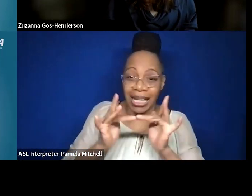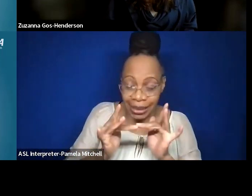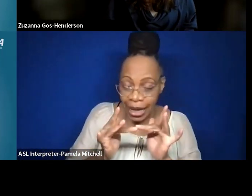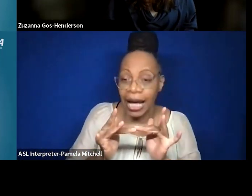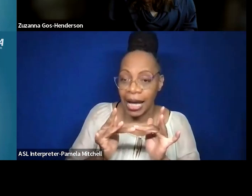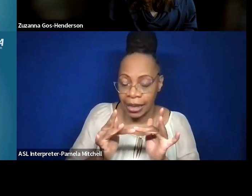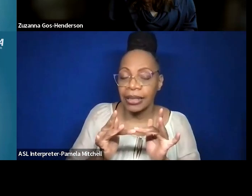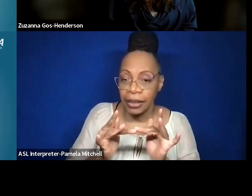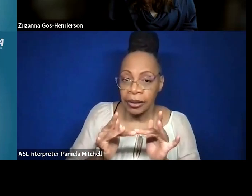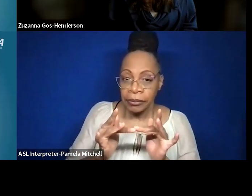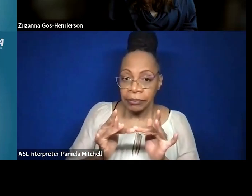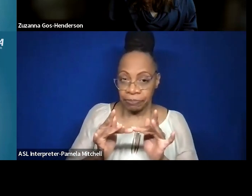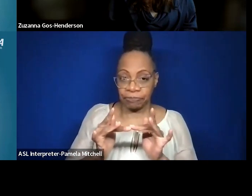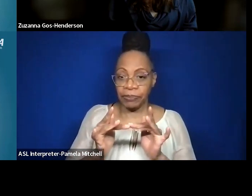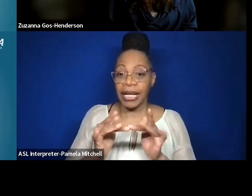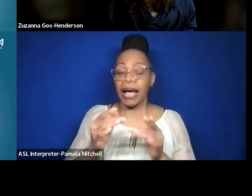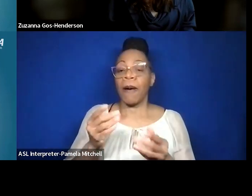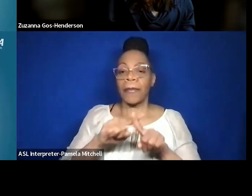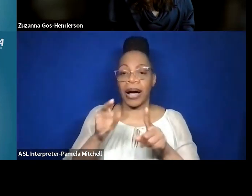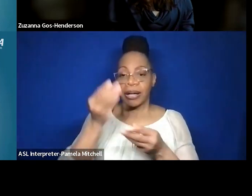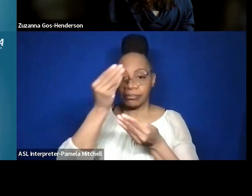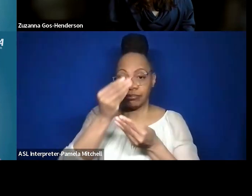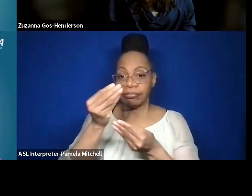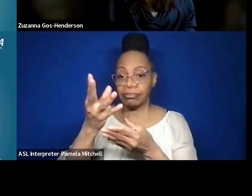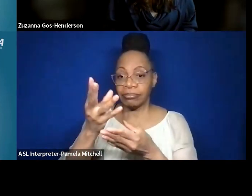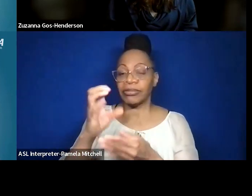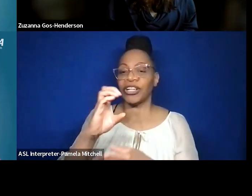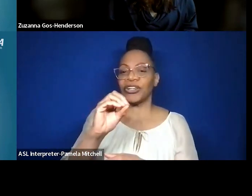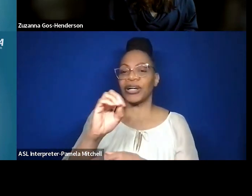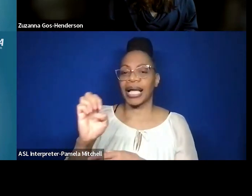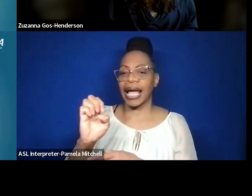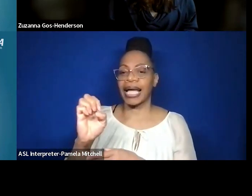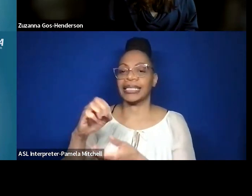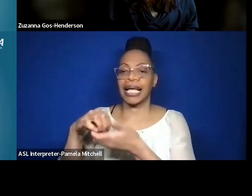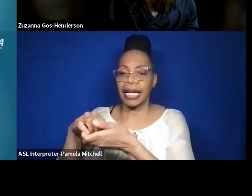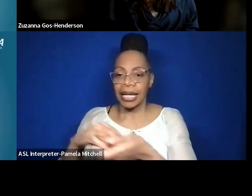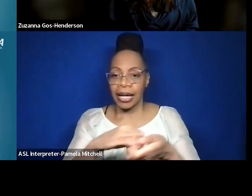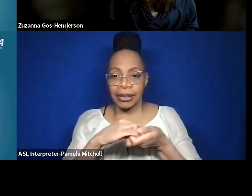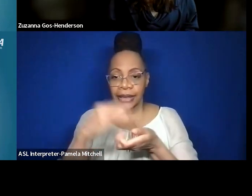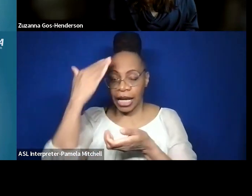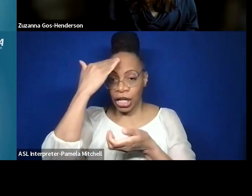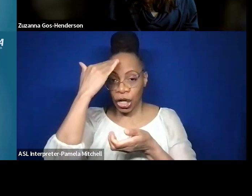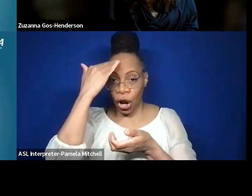Déjenle saber a su enlace del TA Center y podemos trabajar con nuestros contactos en la SSA y averiguar